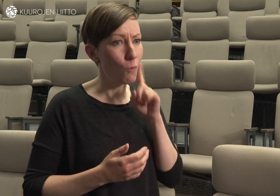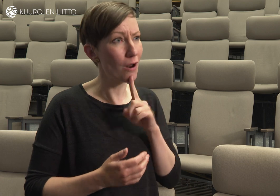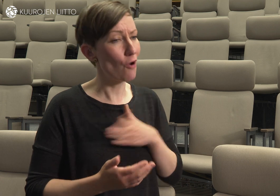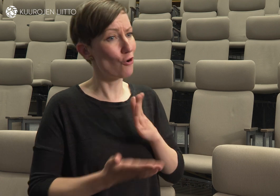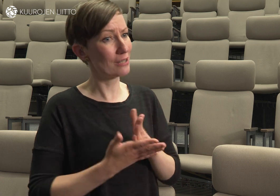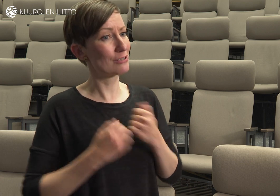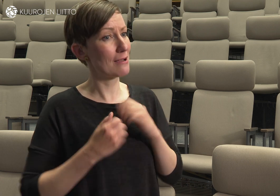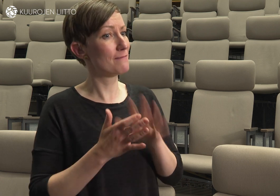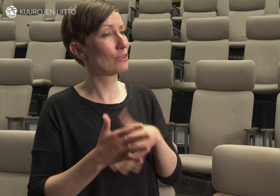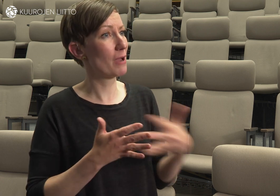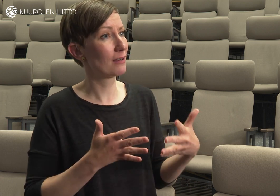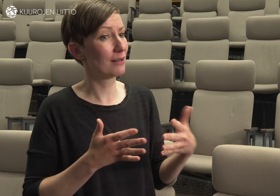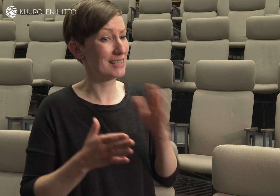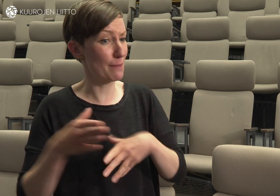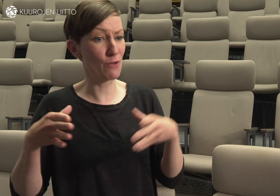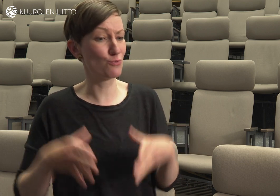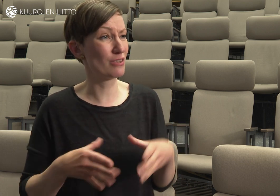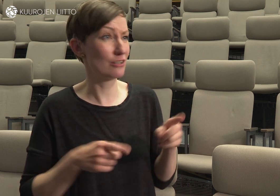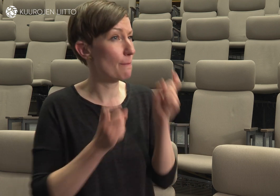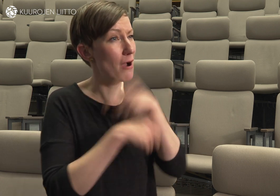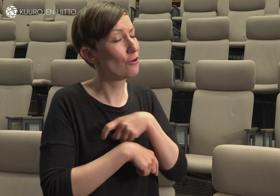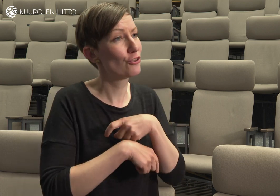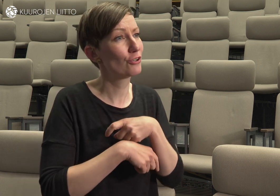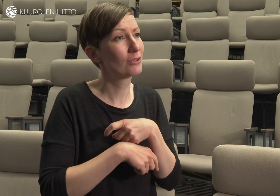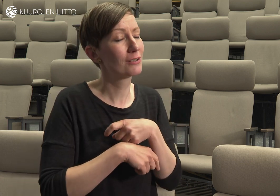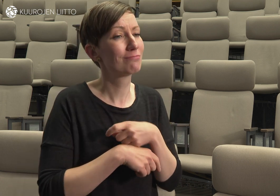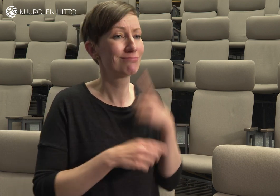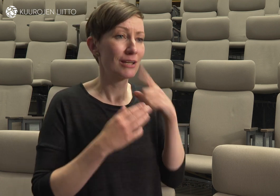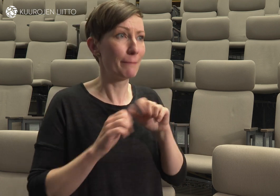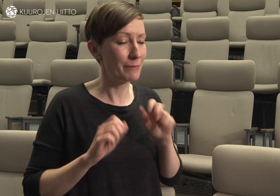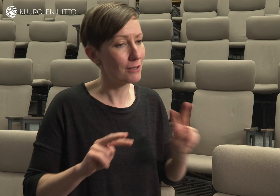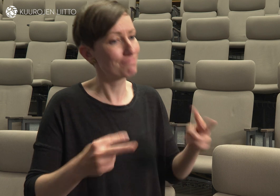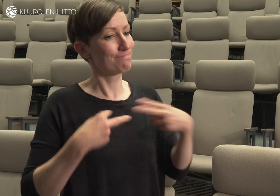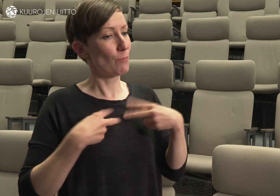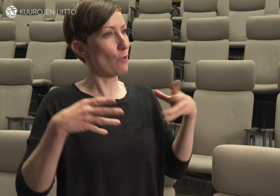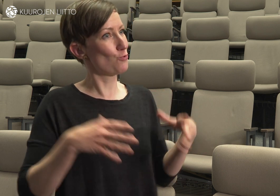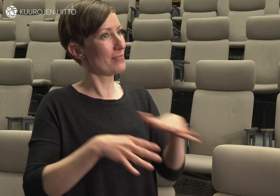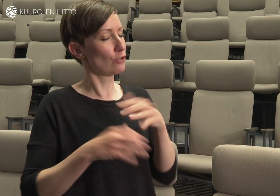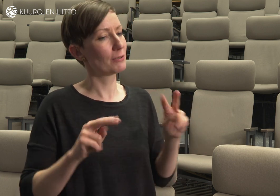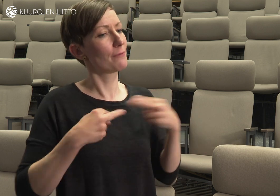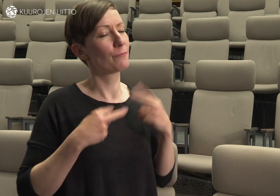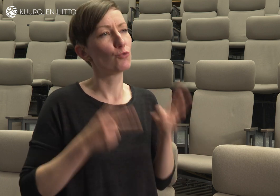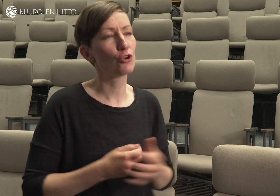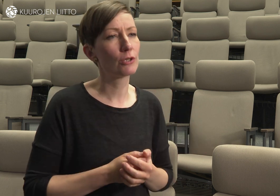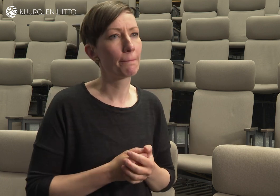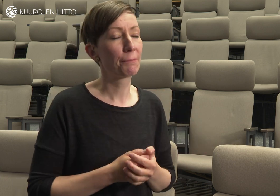Kuuron oikeus saada viittoa ei voi toteutua ilman omaa yhteisöä, - ja tämän vuoksi yhteisömme olisi hyvä tarkastella myös omaa toimintaansa.